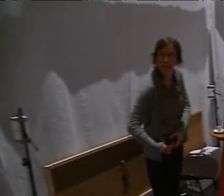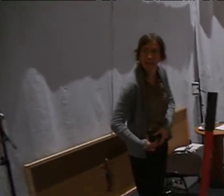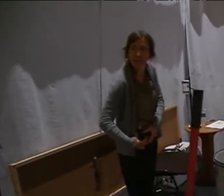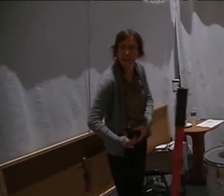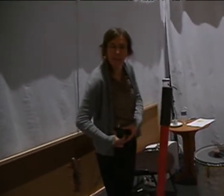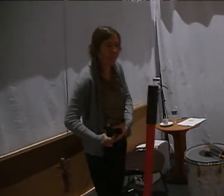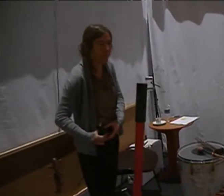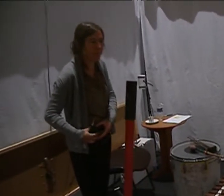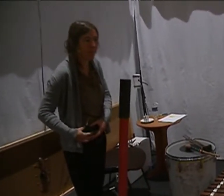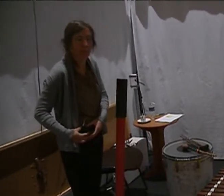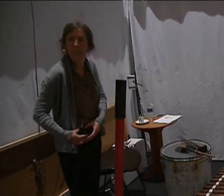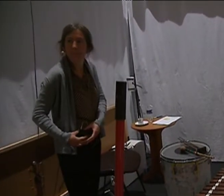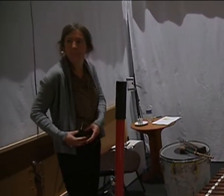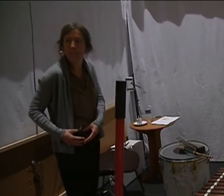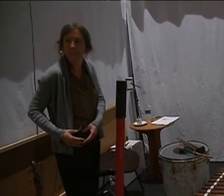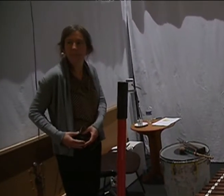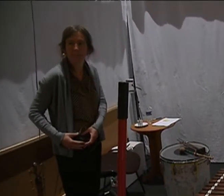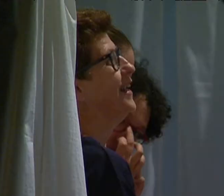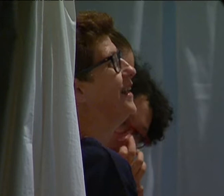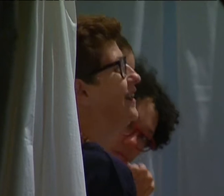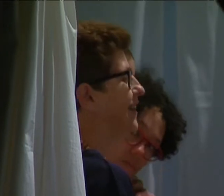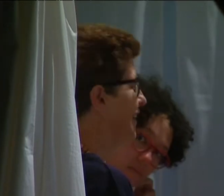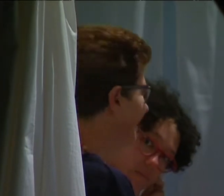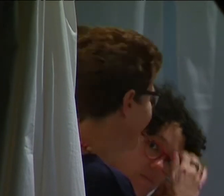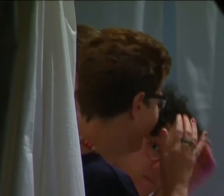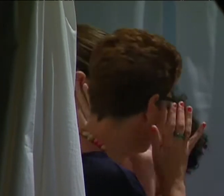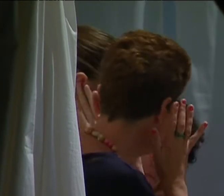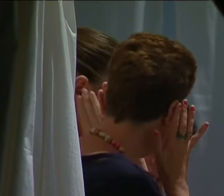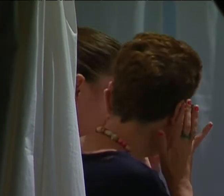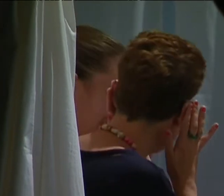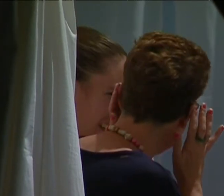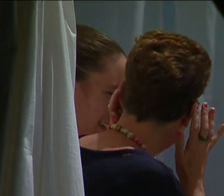donc les deux spectacles se déroulent simultanément. Le public malvoyant